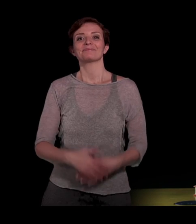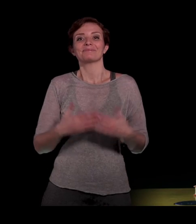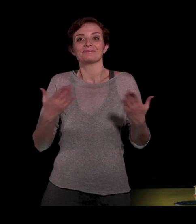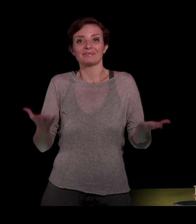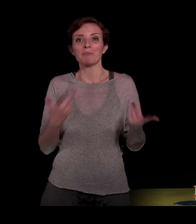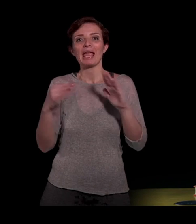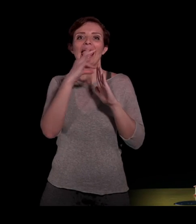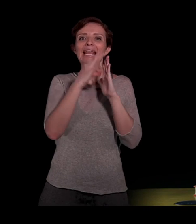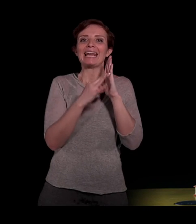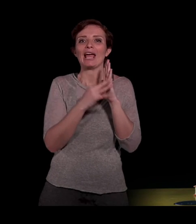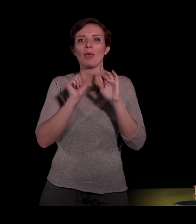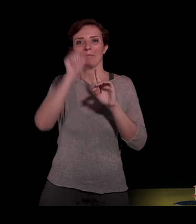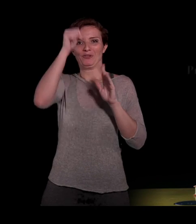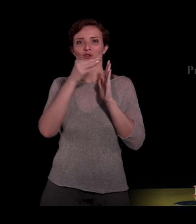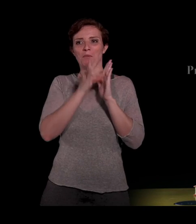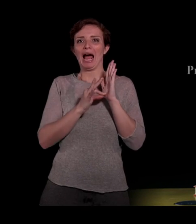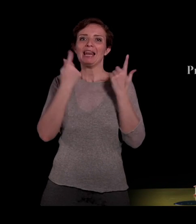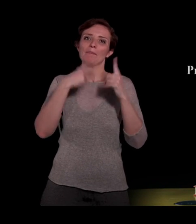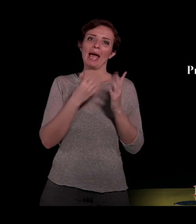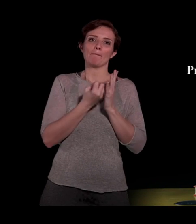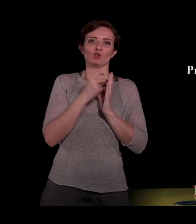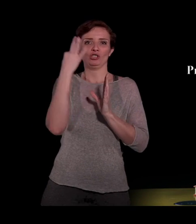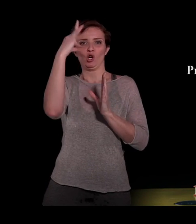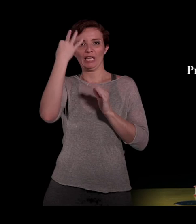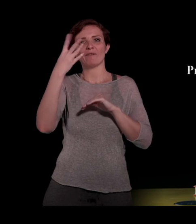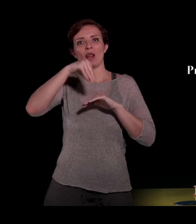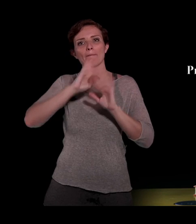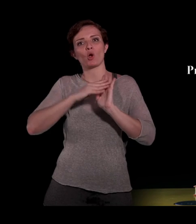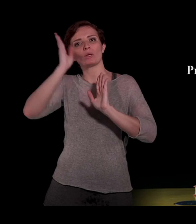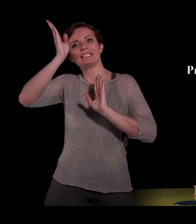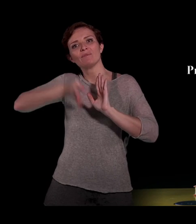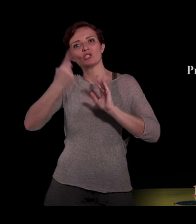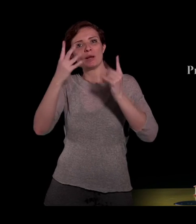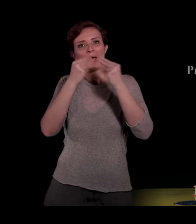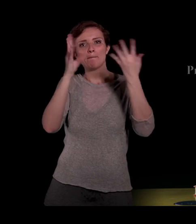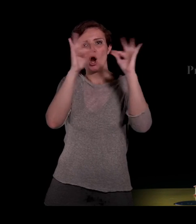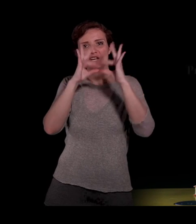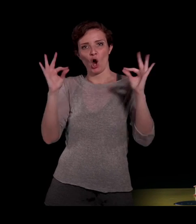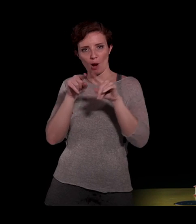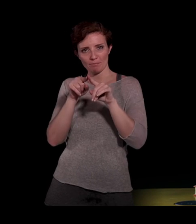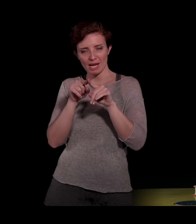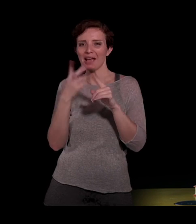Abbiamo così concluso le regole principali che riguardano sia i prodotti notevoli che le divisioni tra i polinomi.